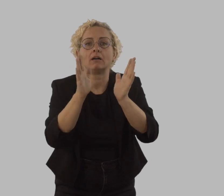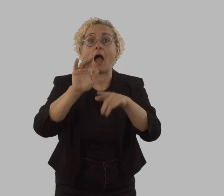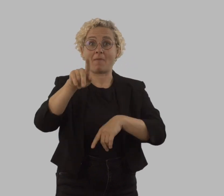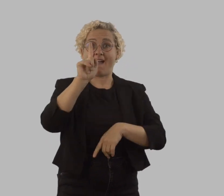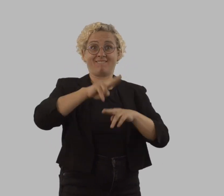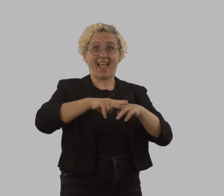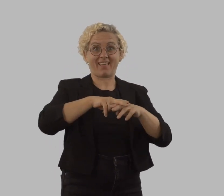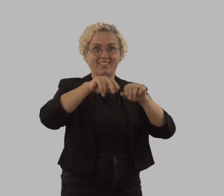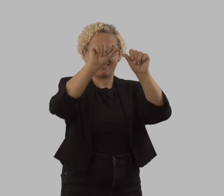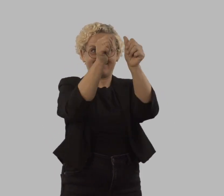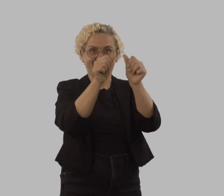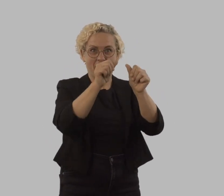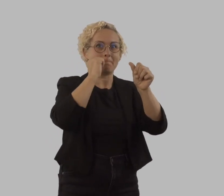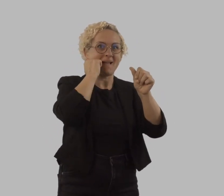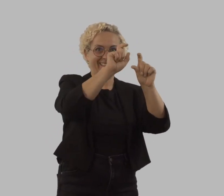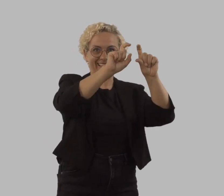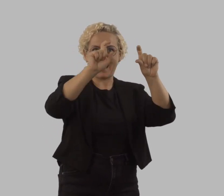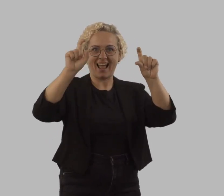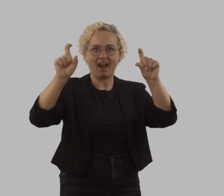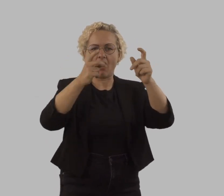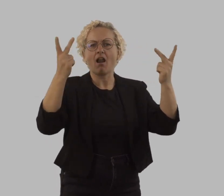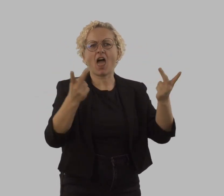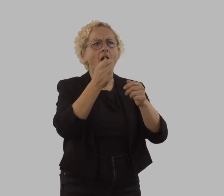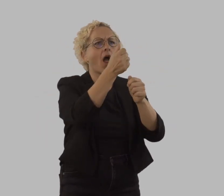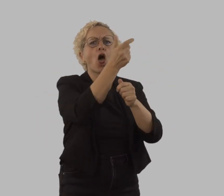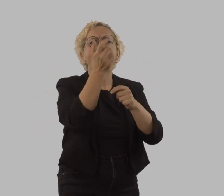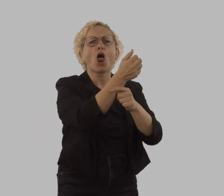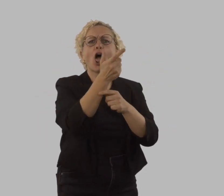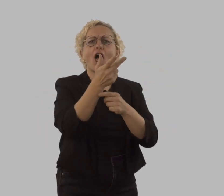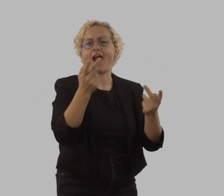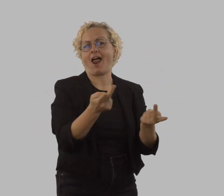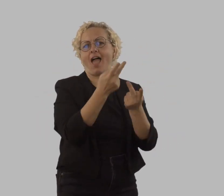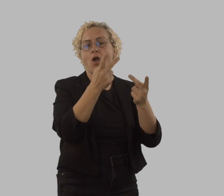Bei den Männchen kann man einfach nachzählen